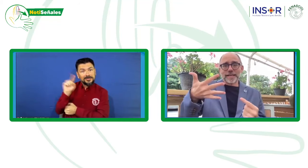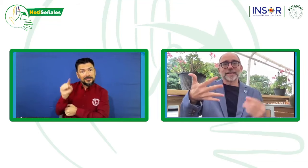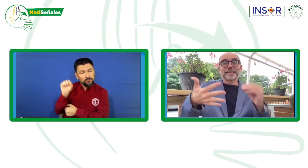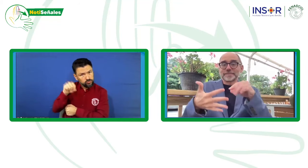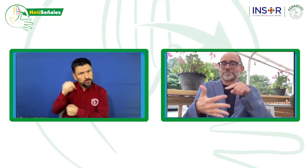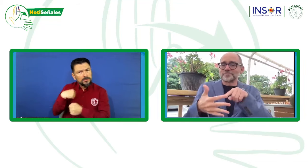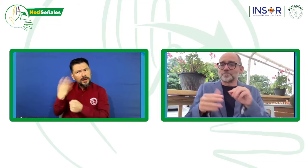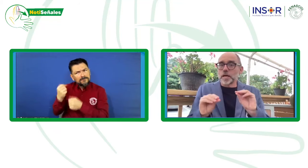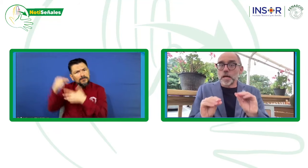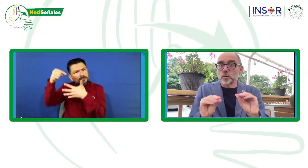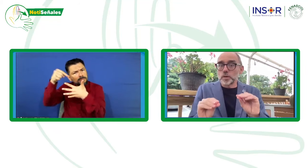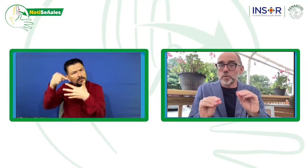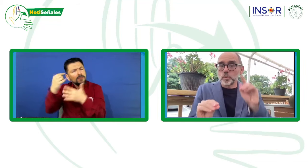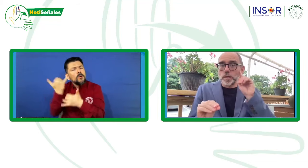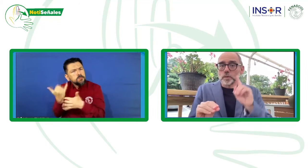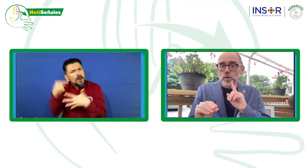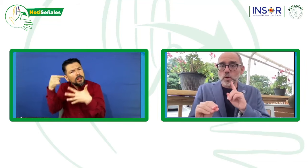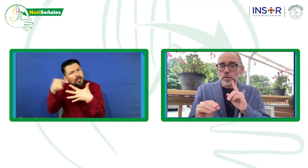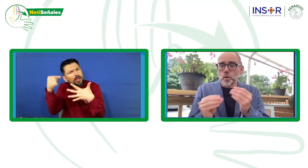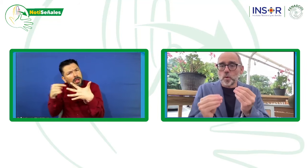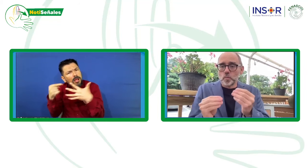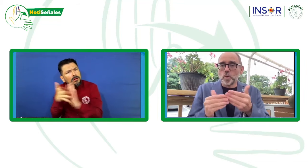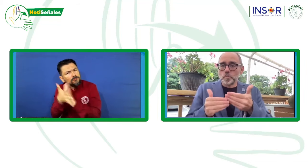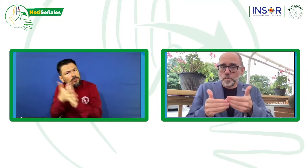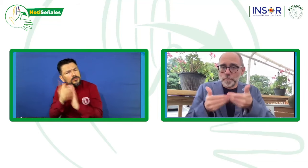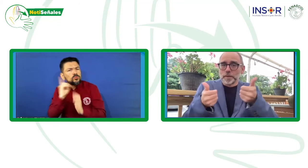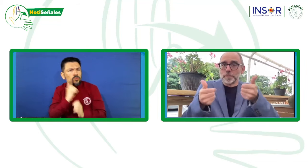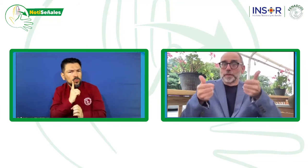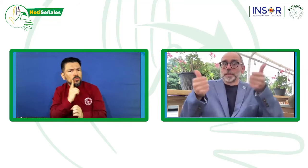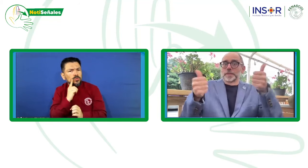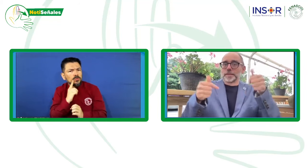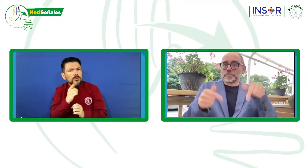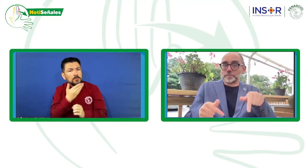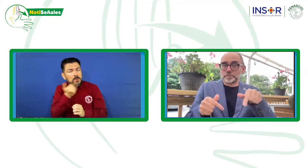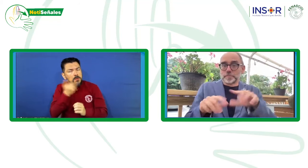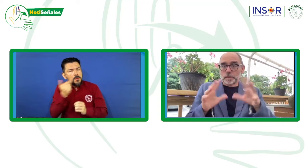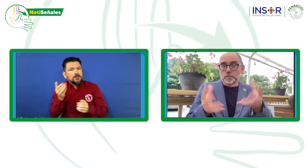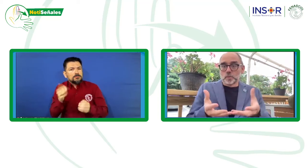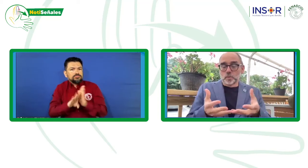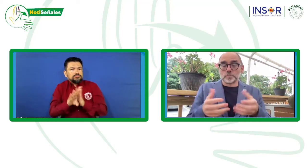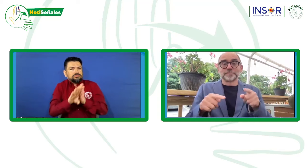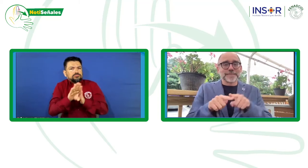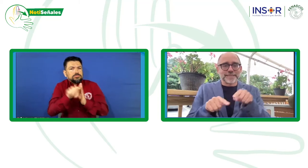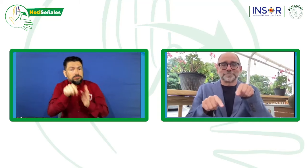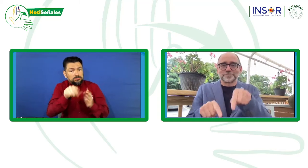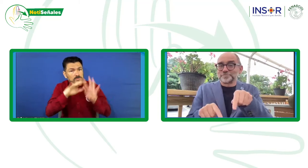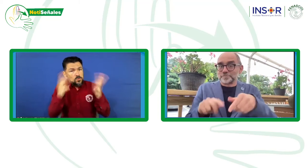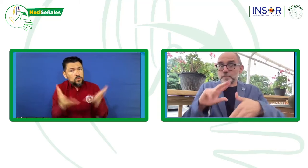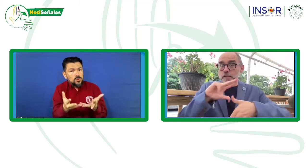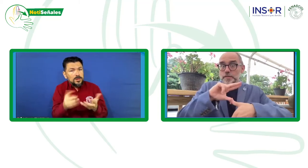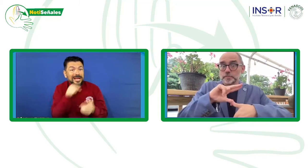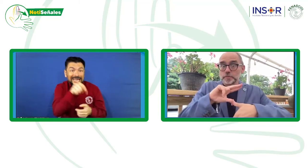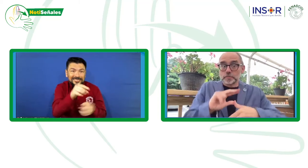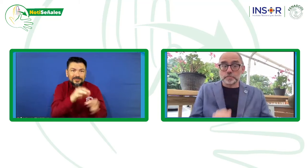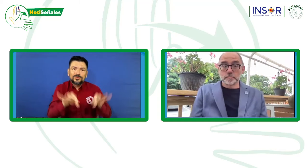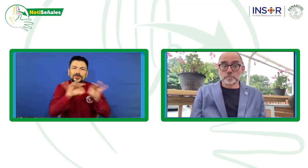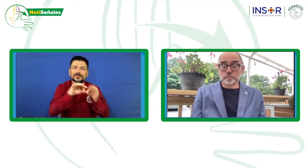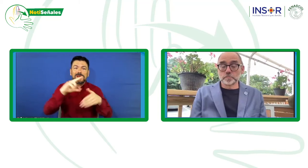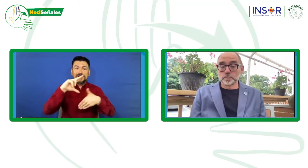Suramérica o el otro secretario regional para Centroamérica es el seguir trabajando estos